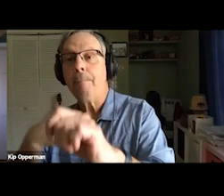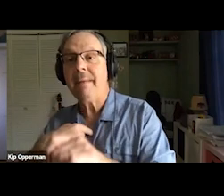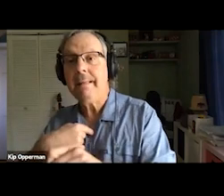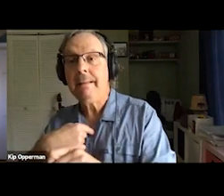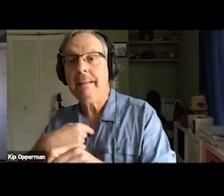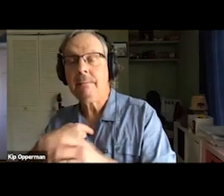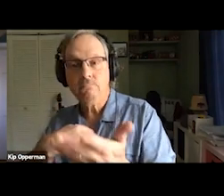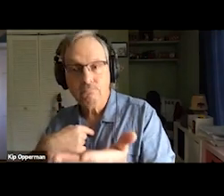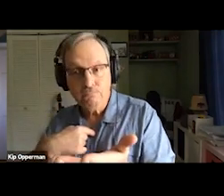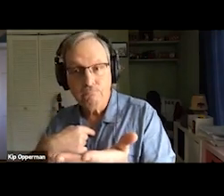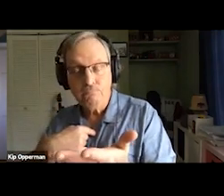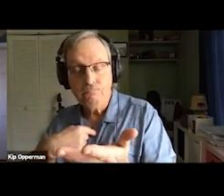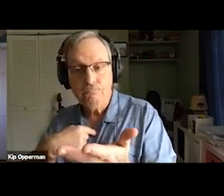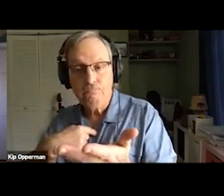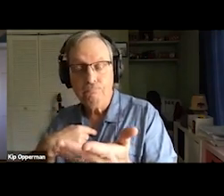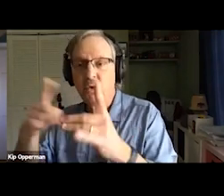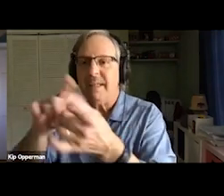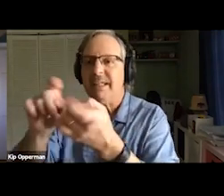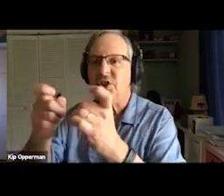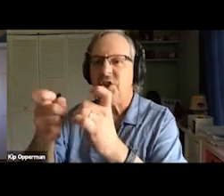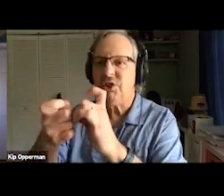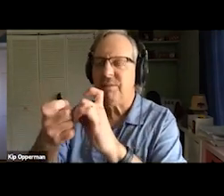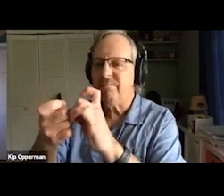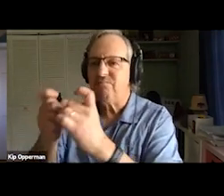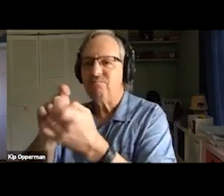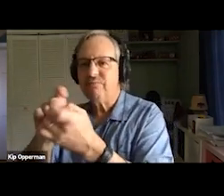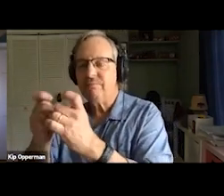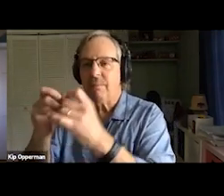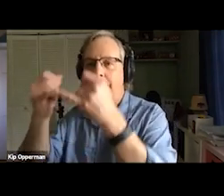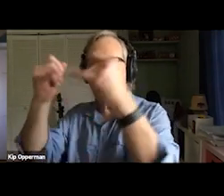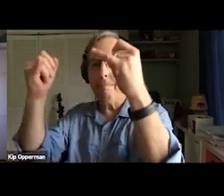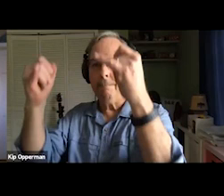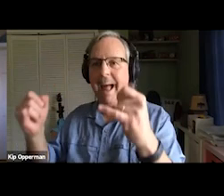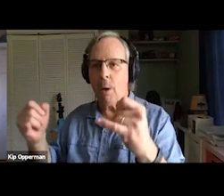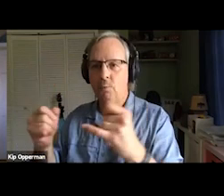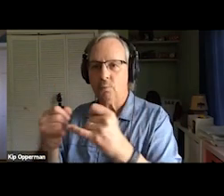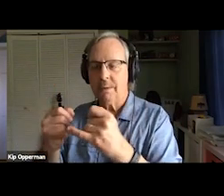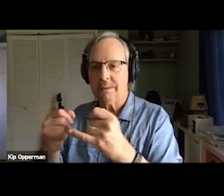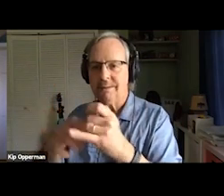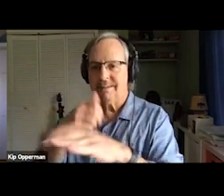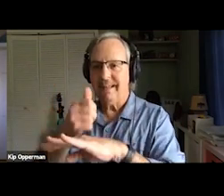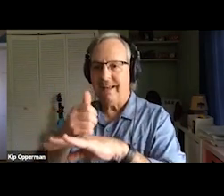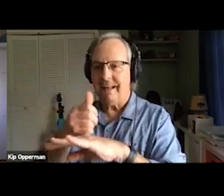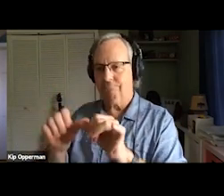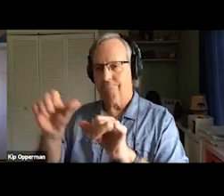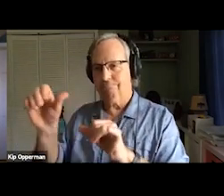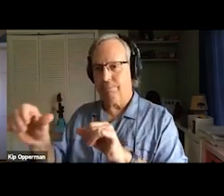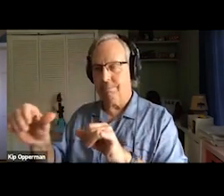¿Necesito cambiar o cambiar los límites que tengo? Establecer y mantener límites sanos